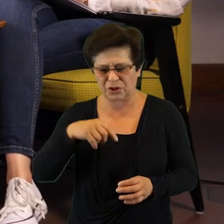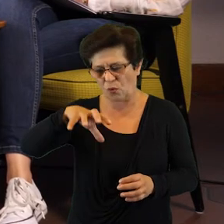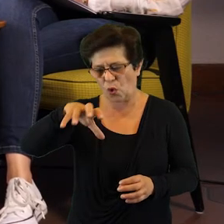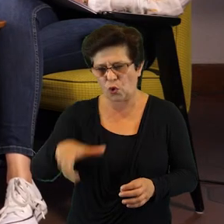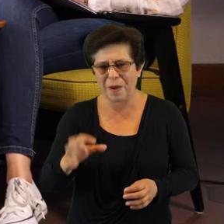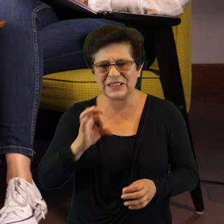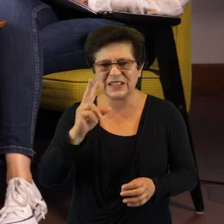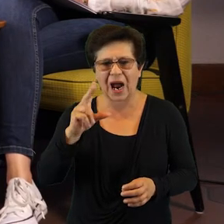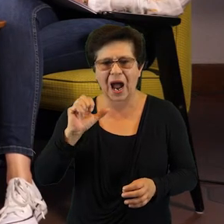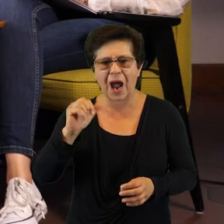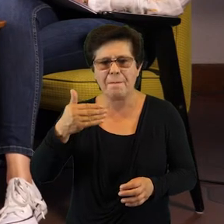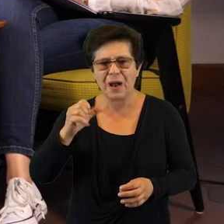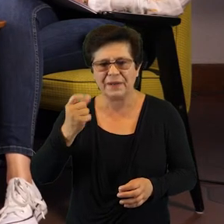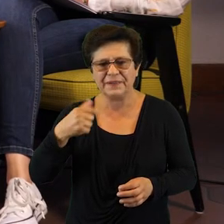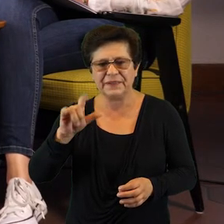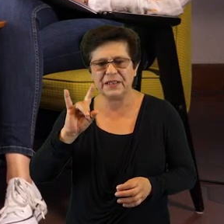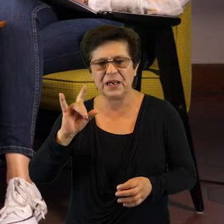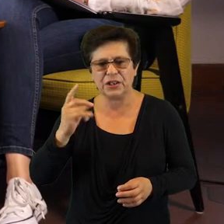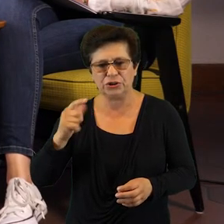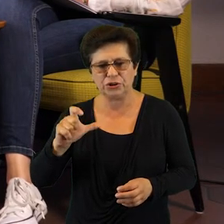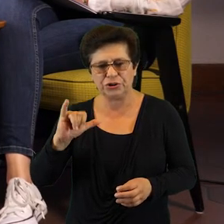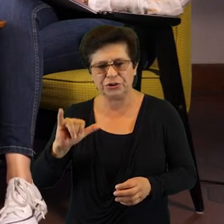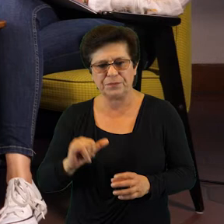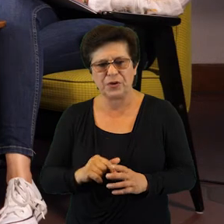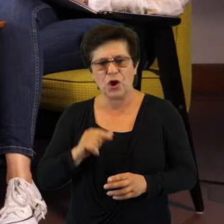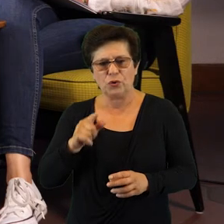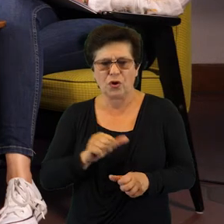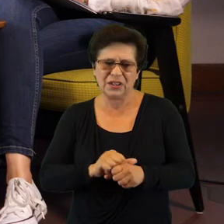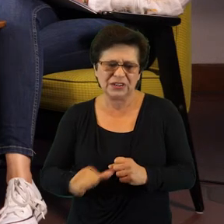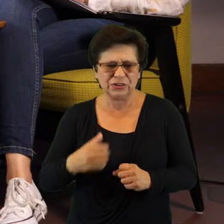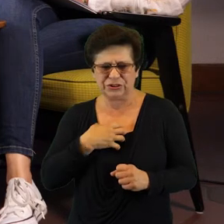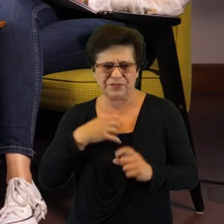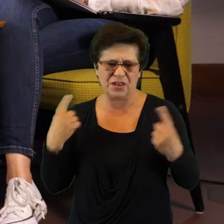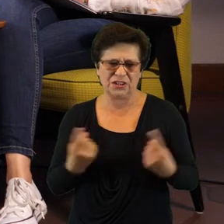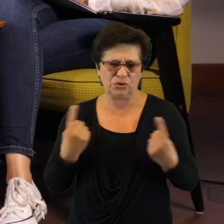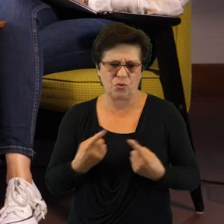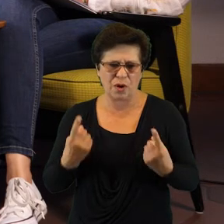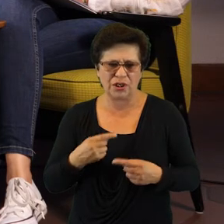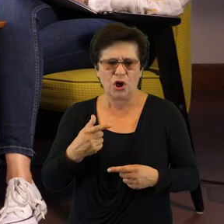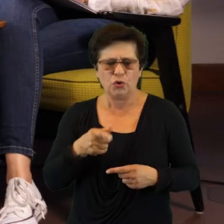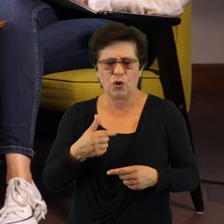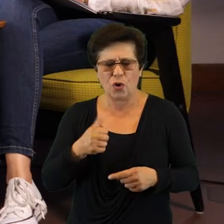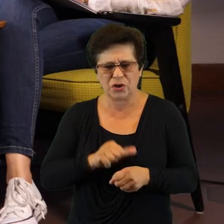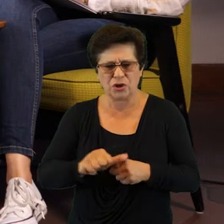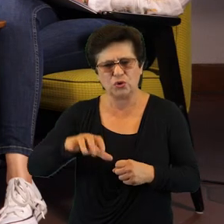bo to jest taka bardzo dziwna sytuacja. To jest grupa poetycka, która prezentuje